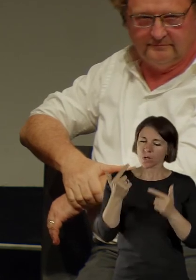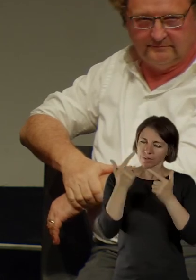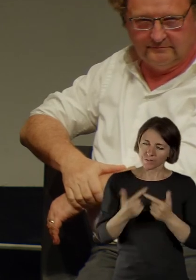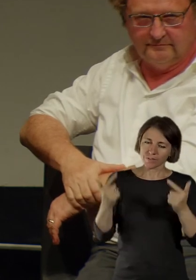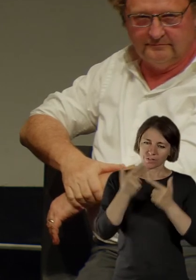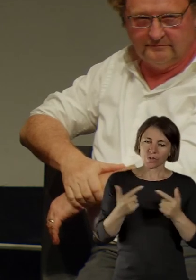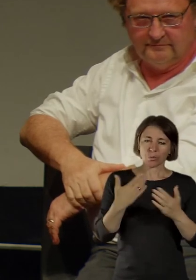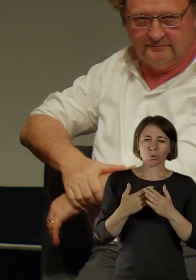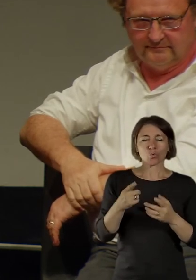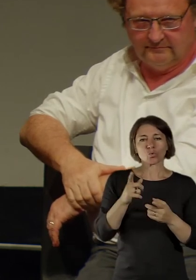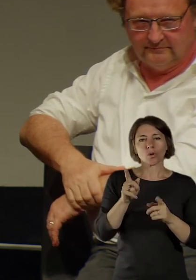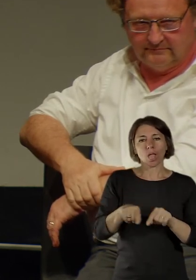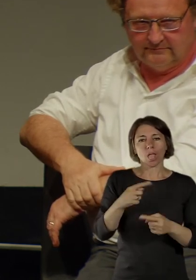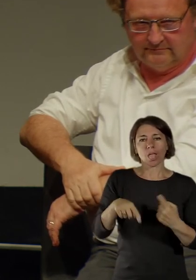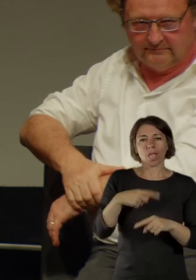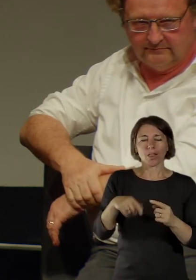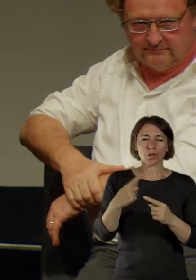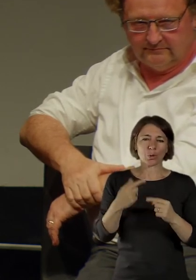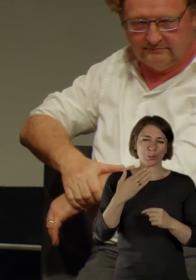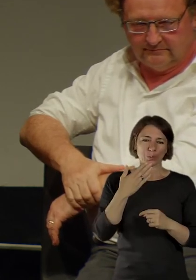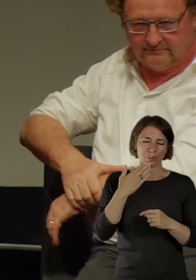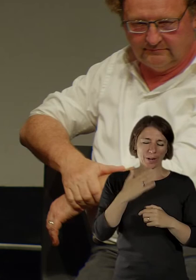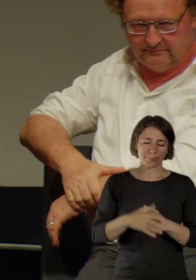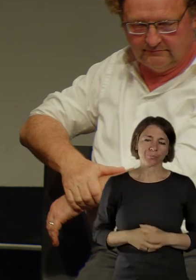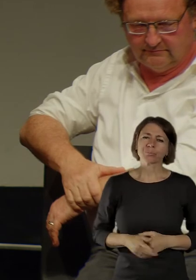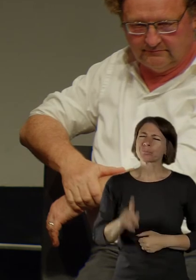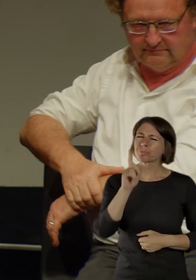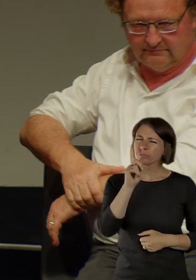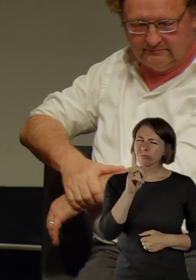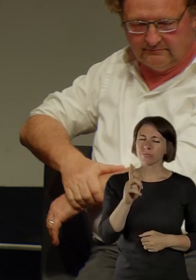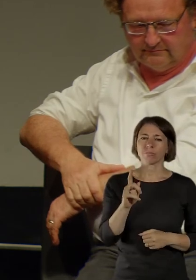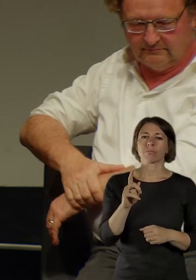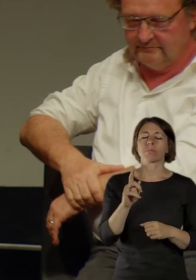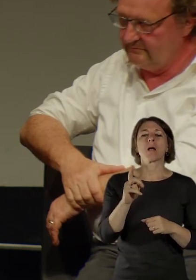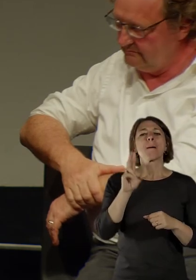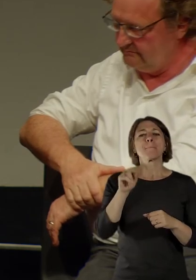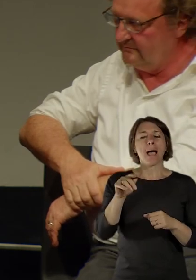A to je koncentrovaná zástavba, která umožňuje vyšší zastavění